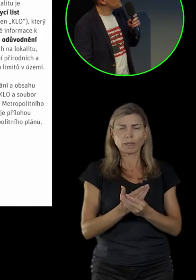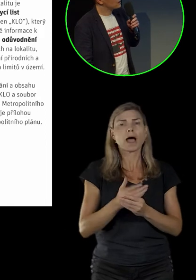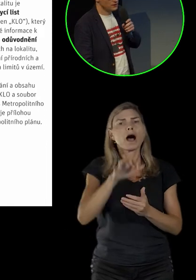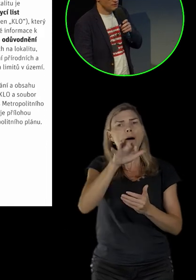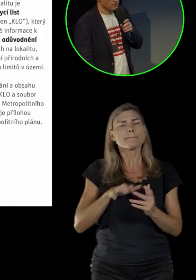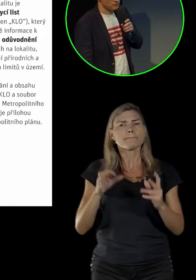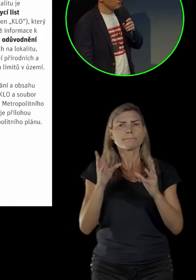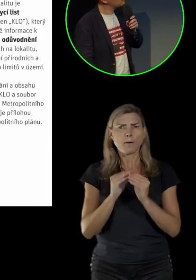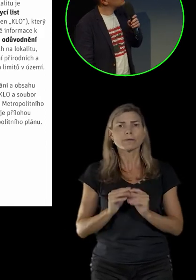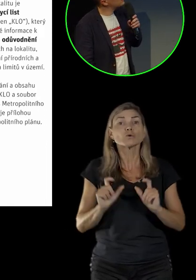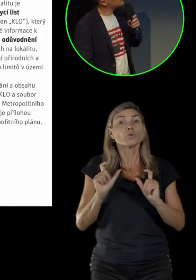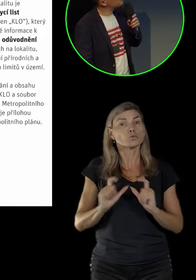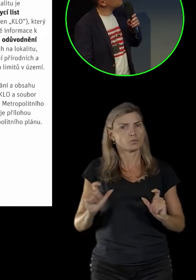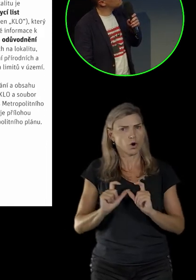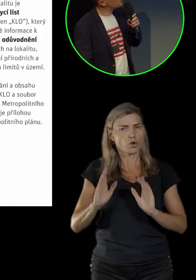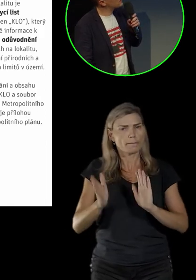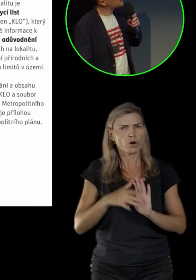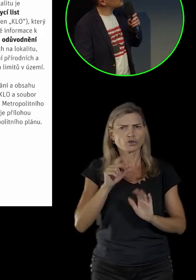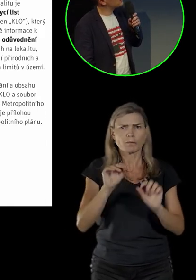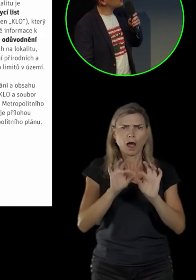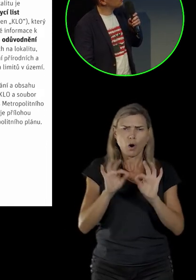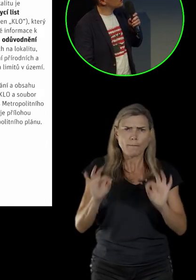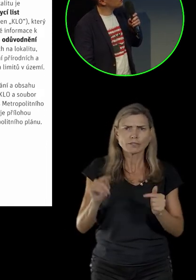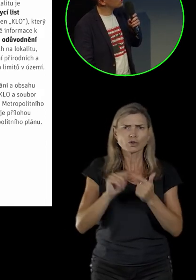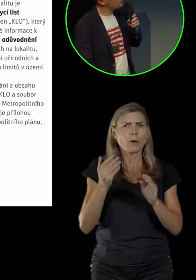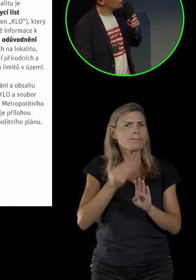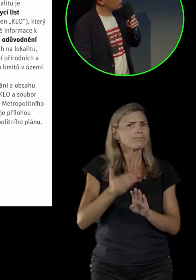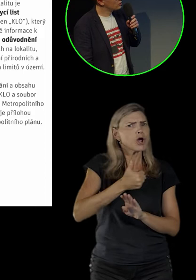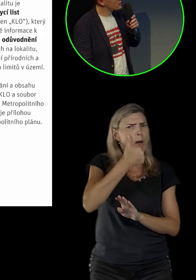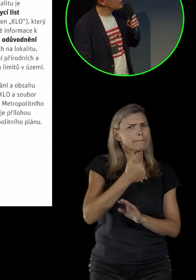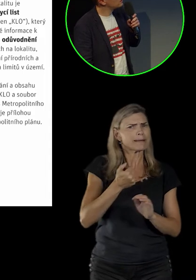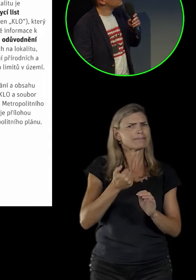Kde ty vlastnosti a ten popis, který je stanoven, jsou zdůvodněny.